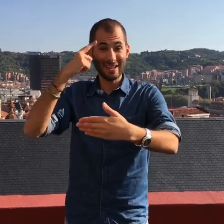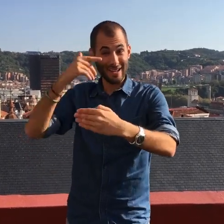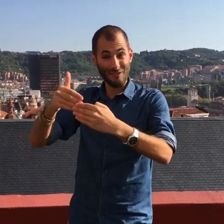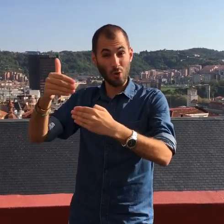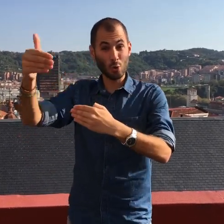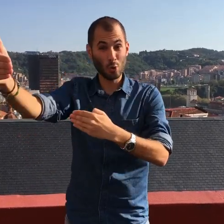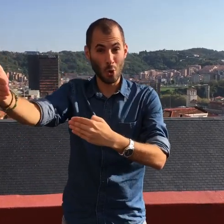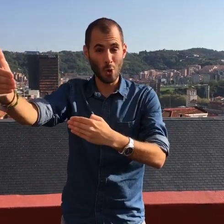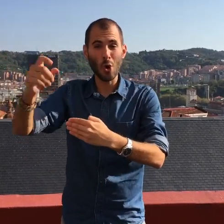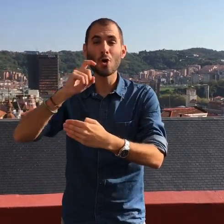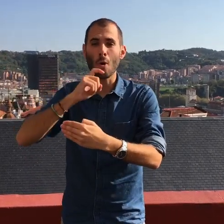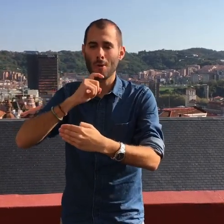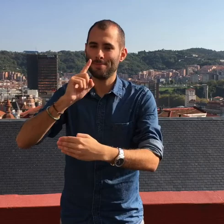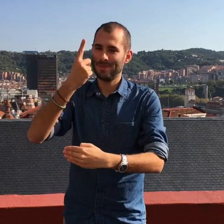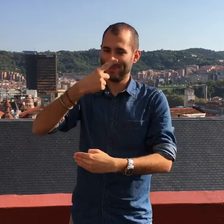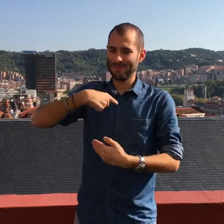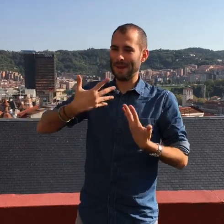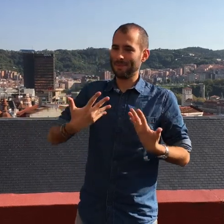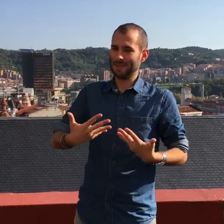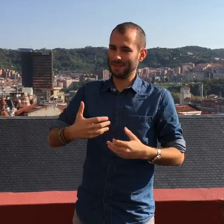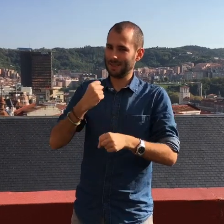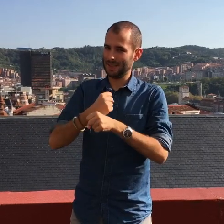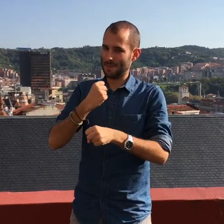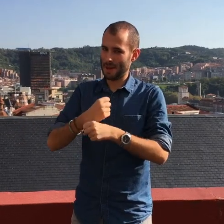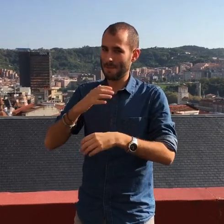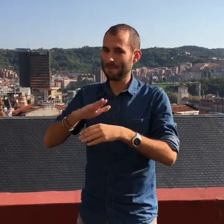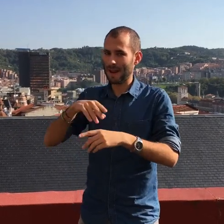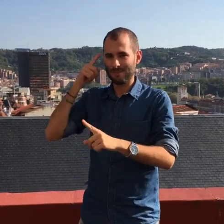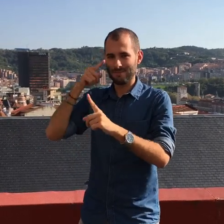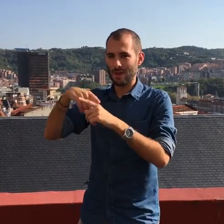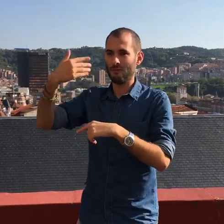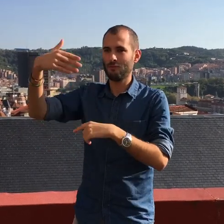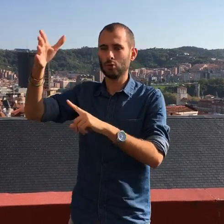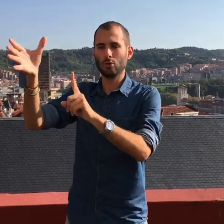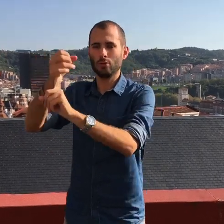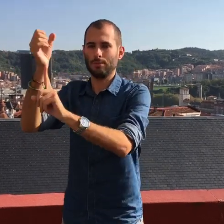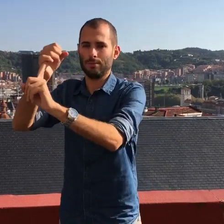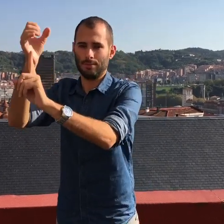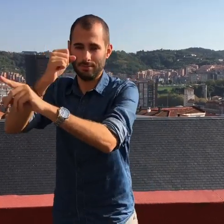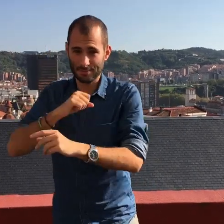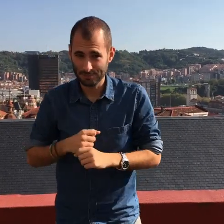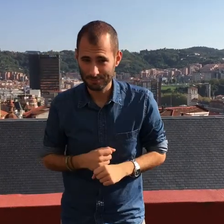para crear un futuro a nuestra medida, debemos sembrar ahora con nuestro trabajo, así lograremos todas nuestras metas.